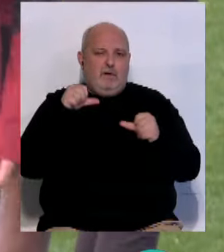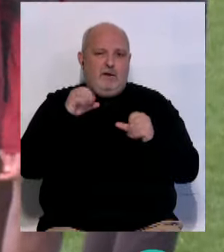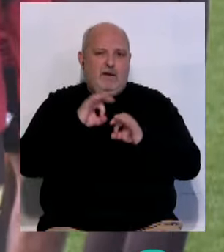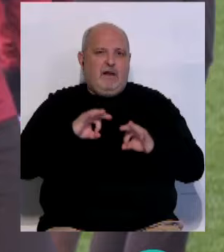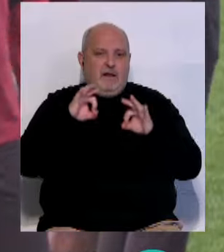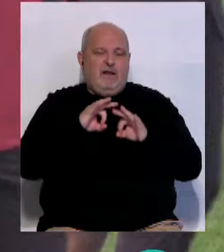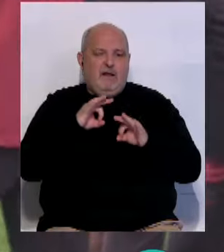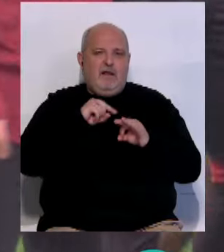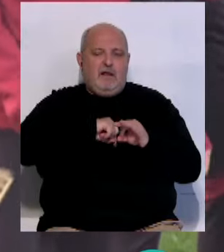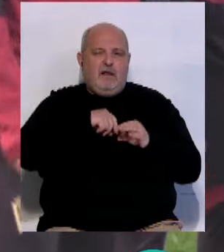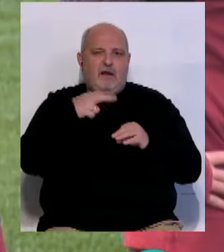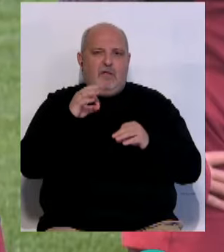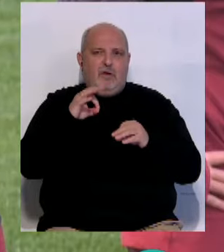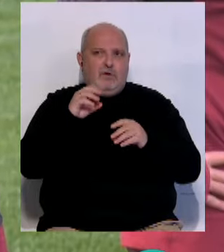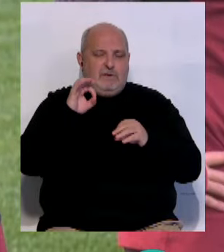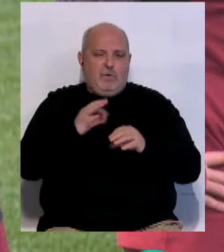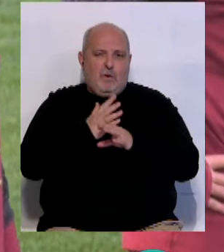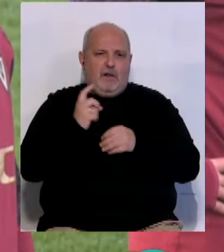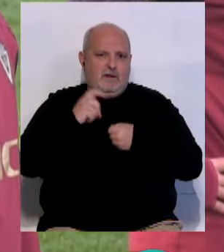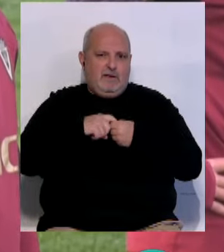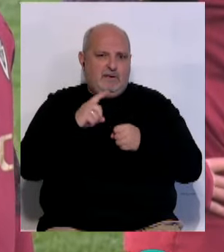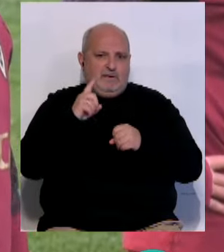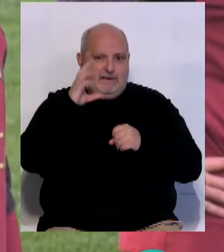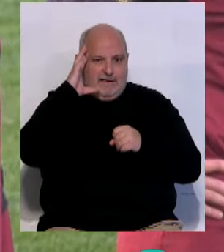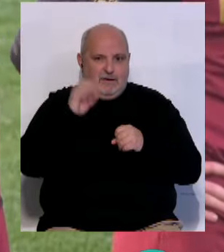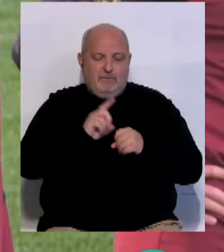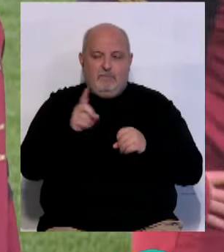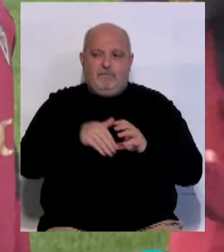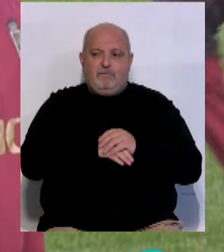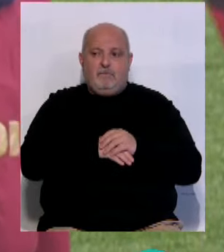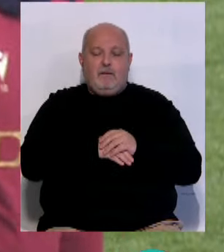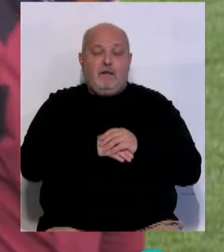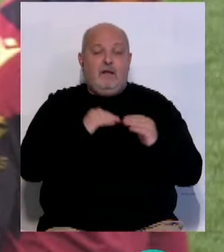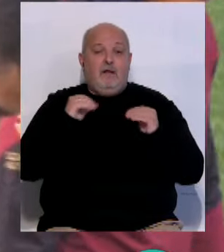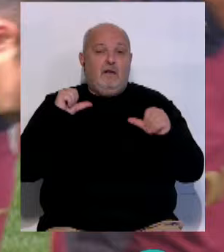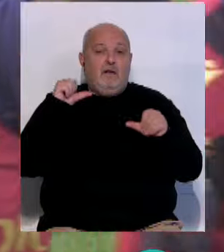posiblemente aaro negredo vestir la camiseta del Cádiz pasado un tiempo parce que es el